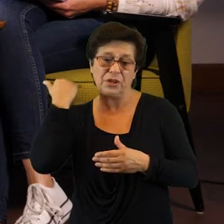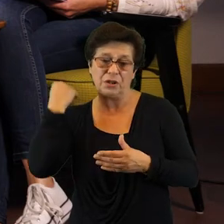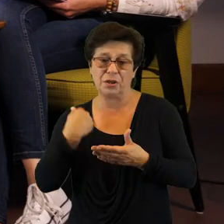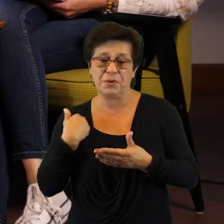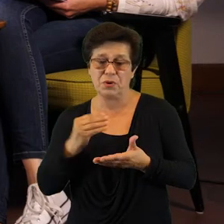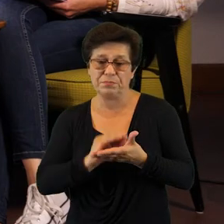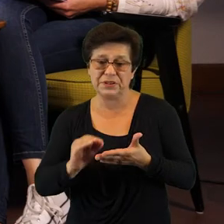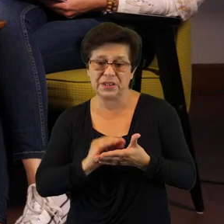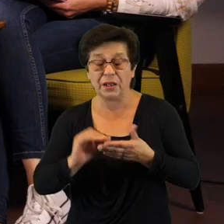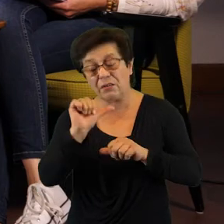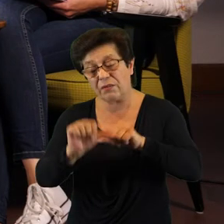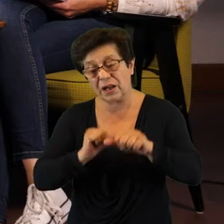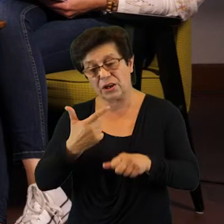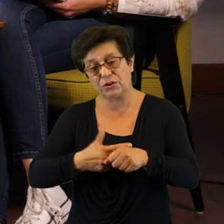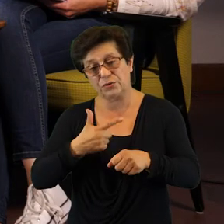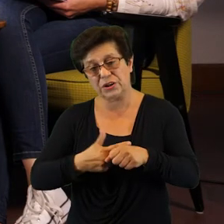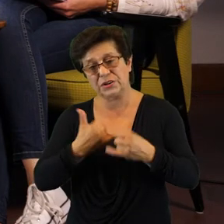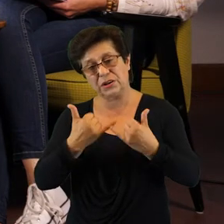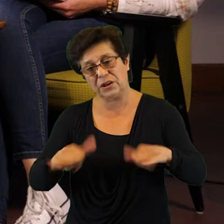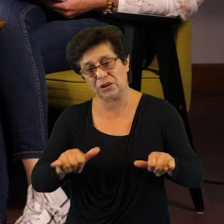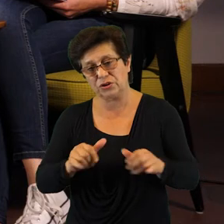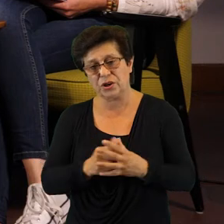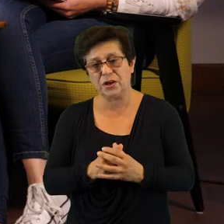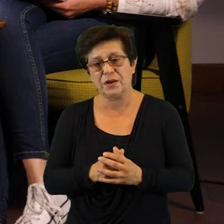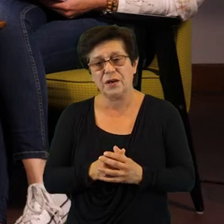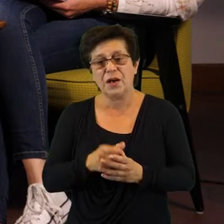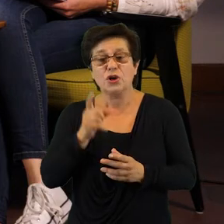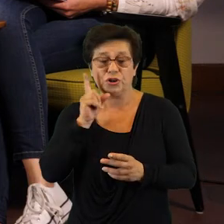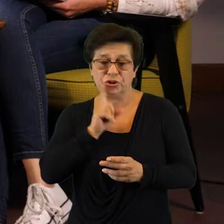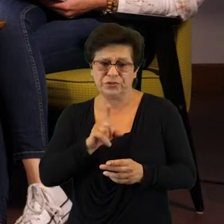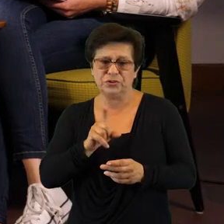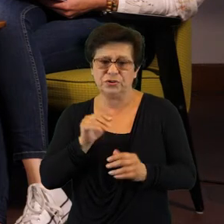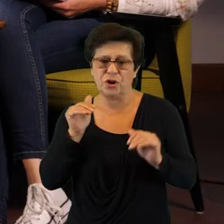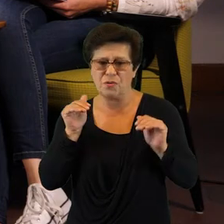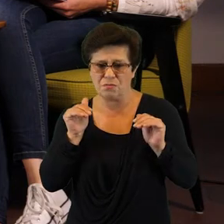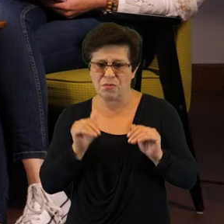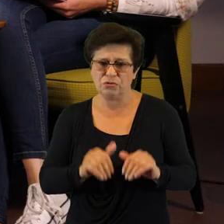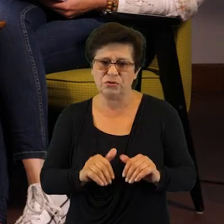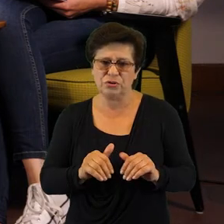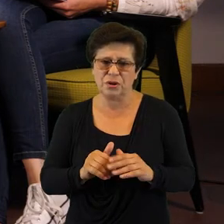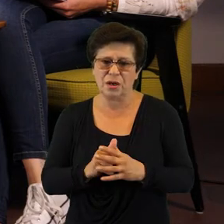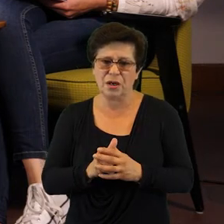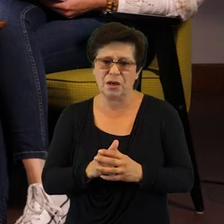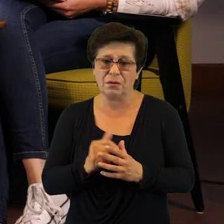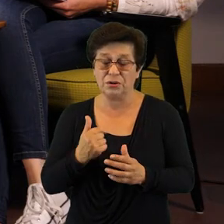więc rzeczywiście można się niekiedy przerazić.